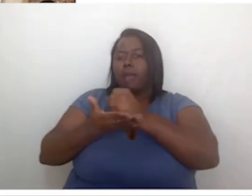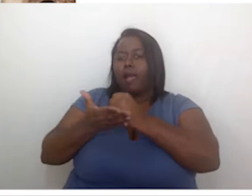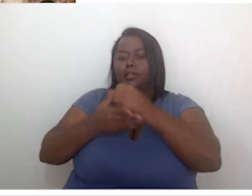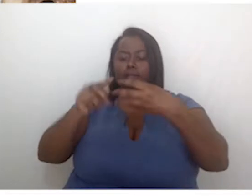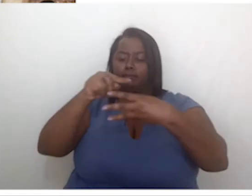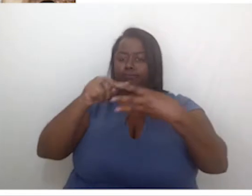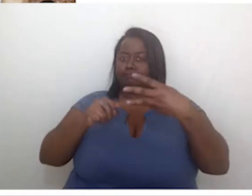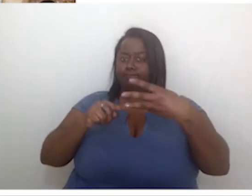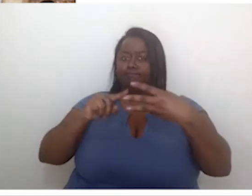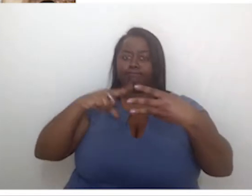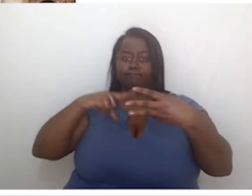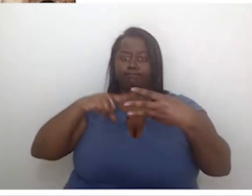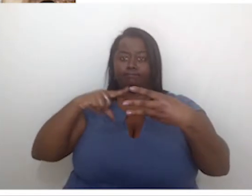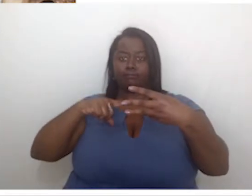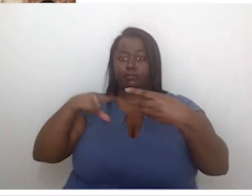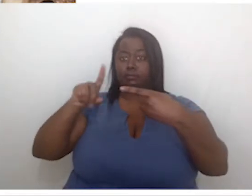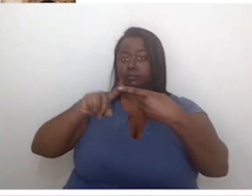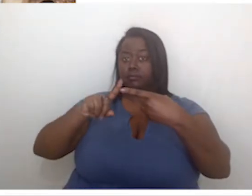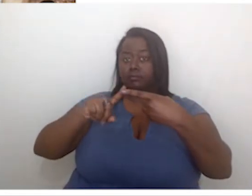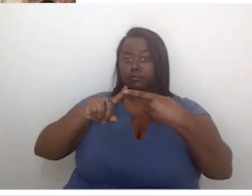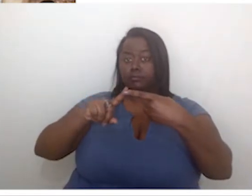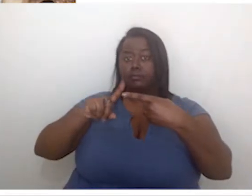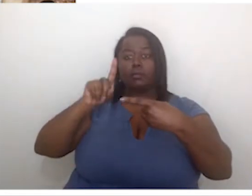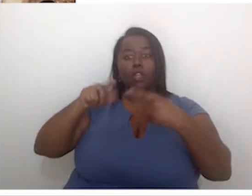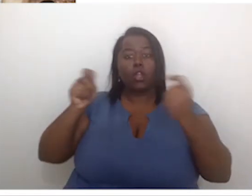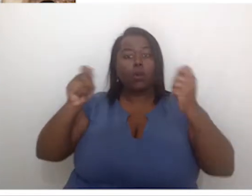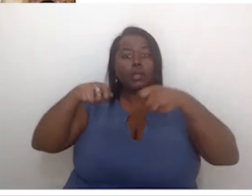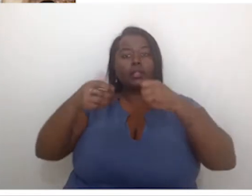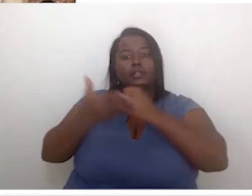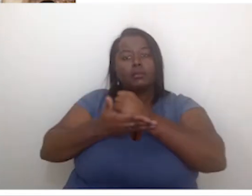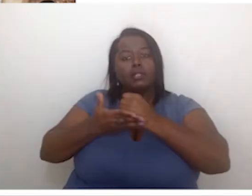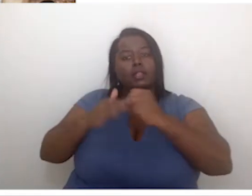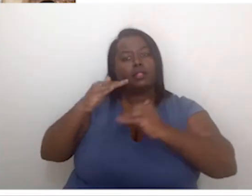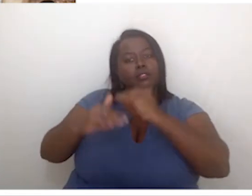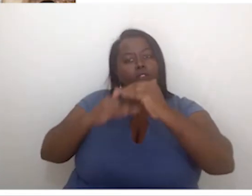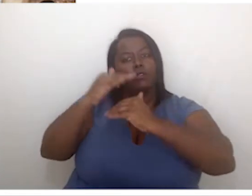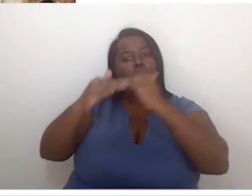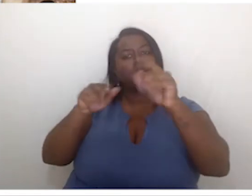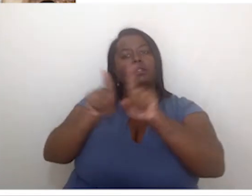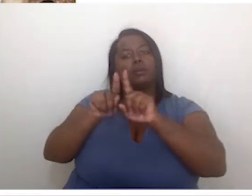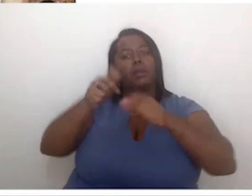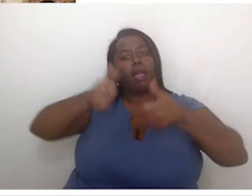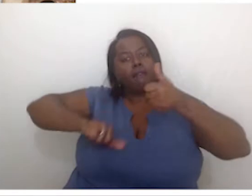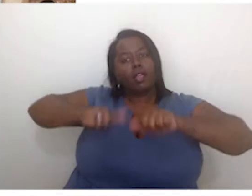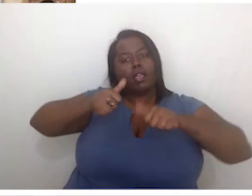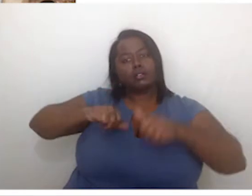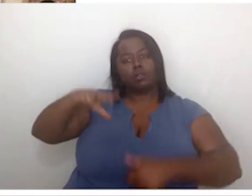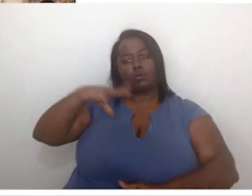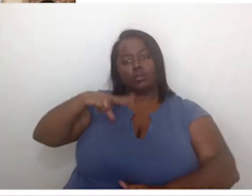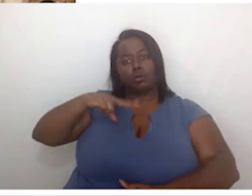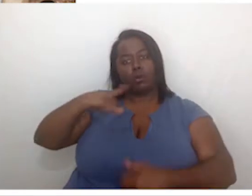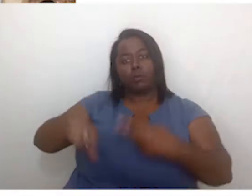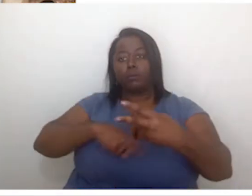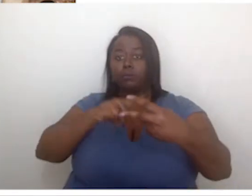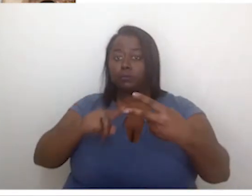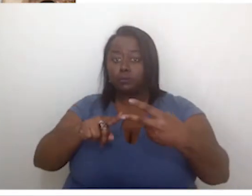primero, el desarrollo basado en competencias y evaluación personal; segundo, el concepto dinámico de competencia;